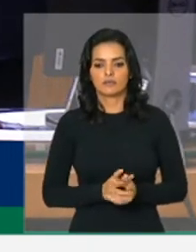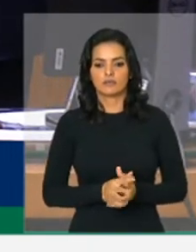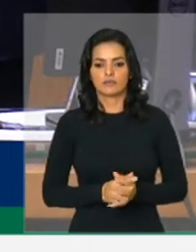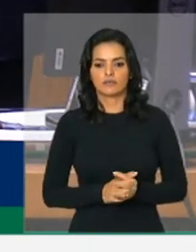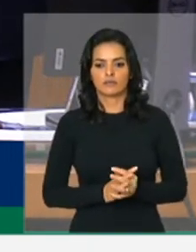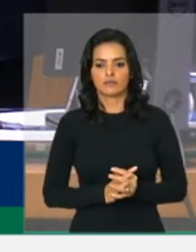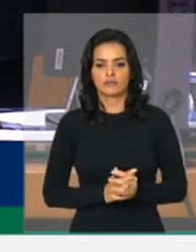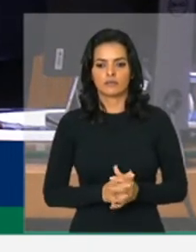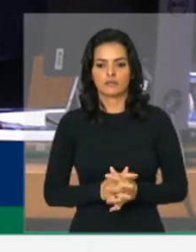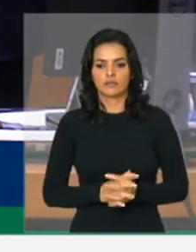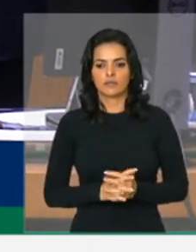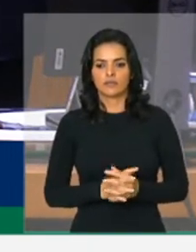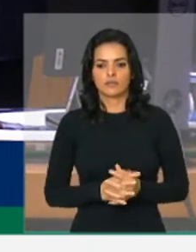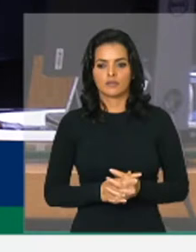EXTINÇÃO DOS FUNDOS. PARECER DA COMISSÃO MISTA. HÁ